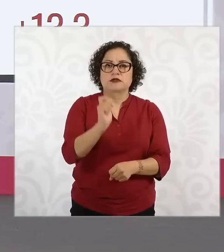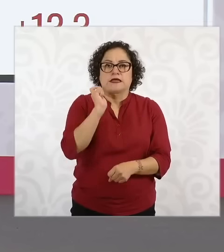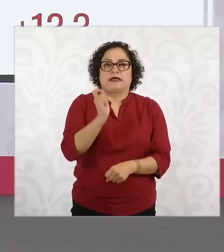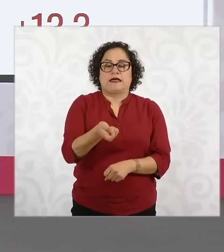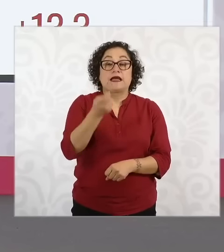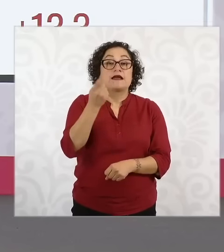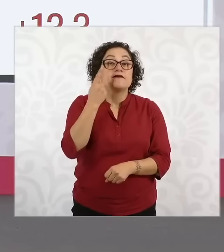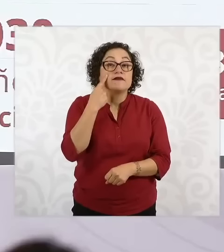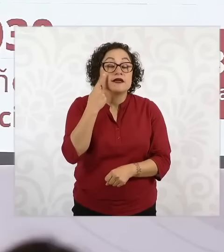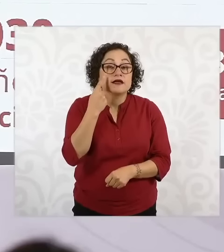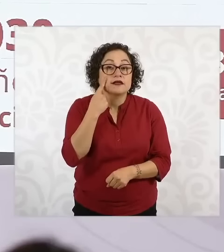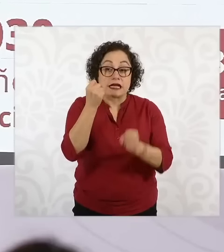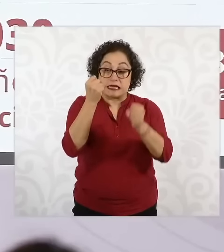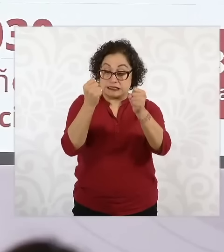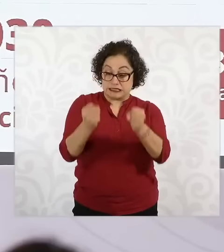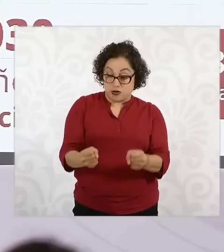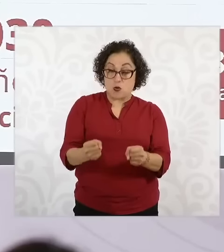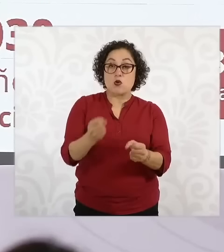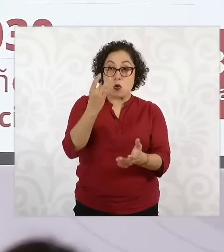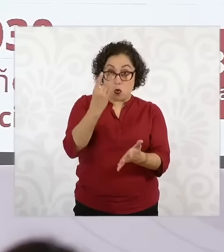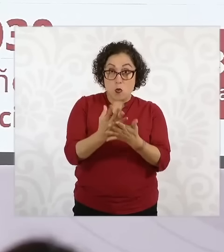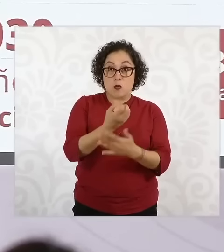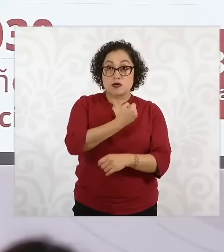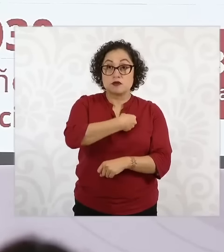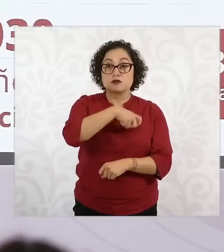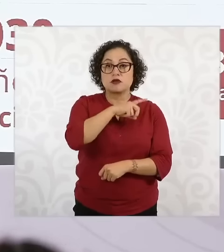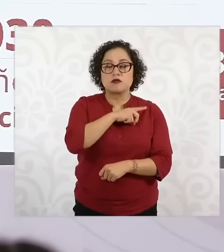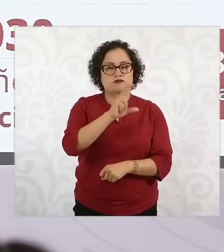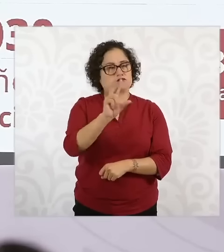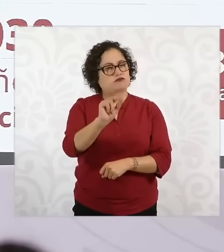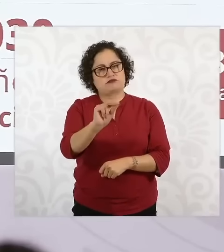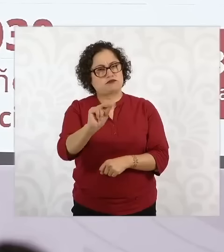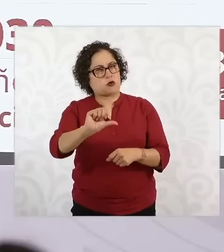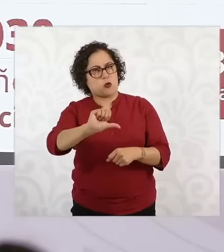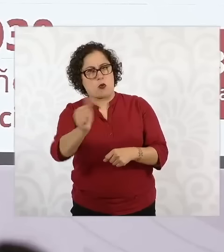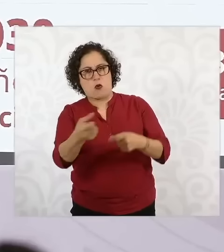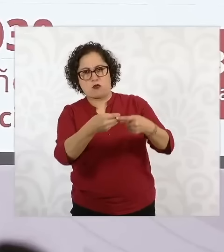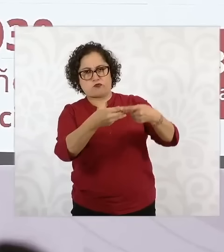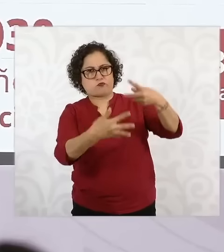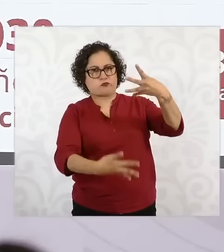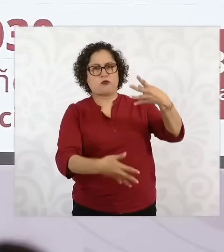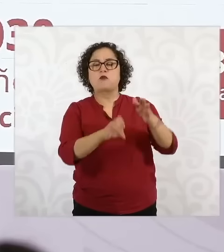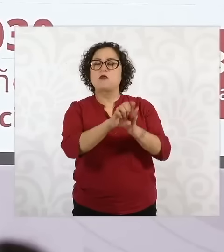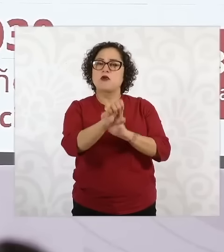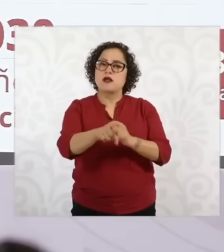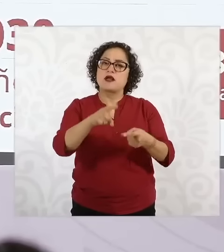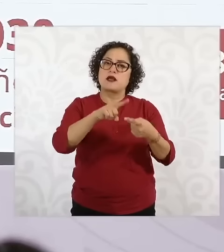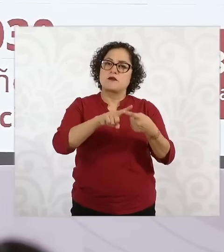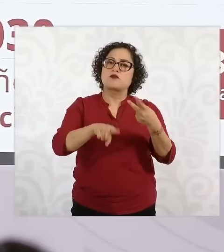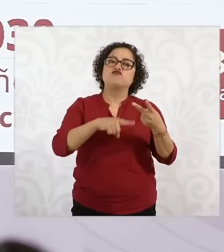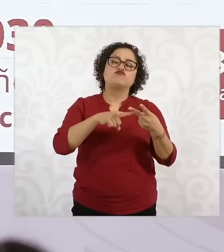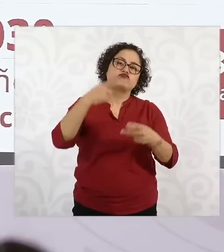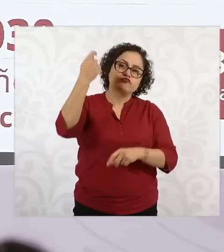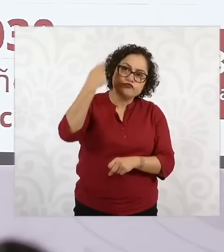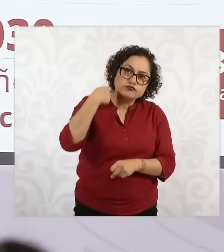también pensiones, es también los derechos que se cumplan los derechos laborales, que si te enfermas